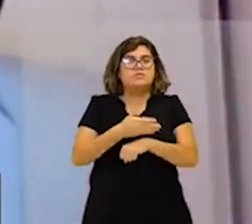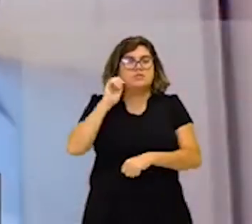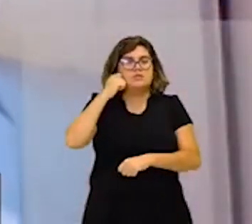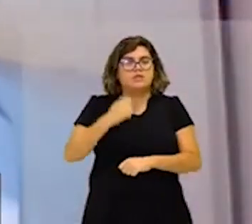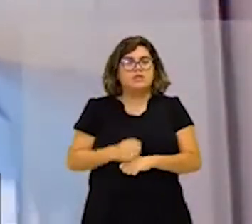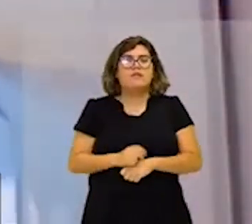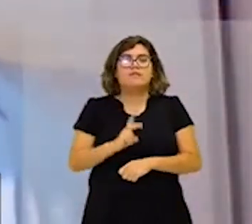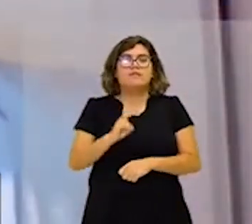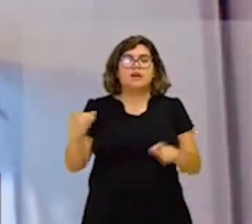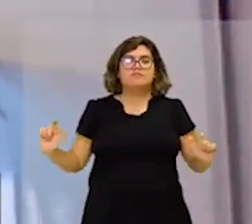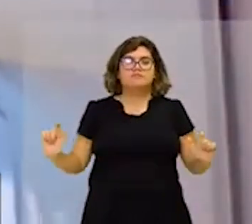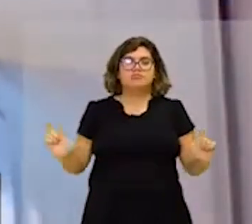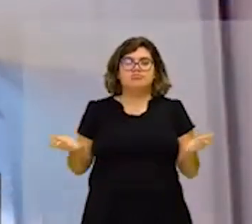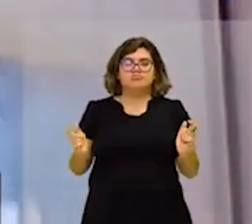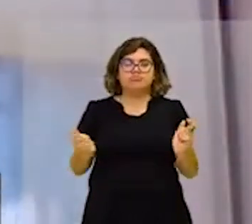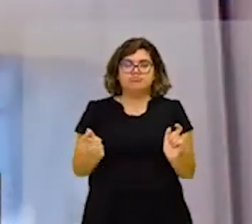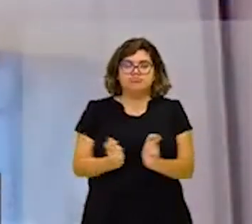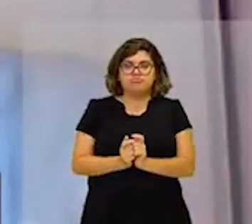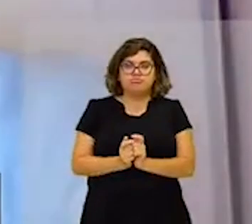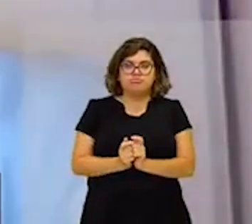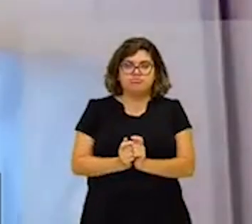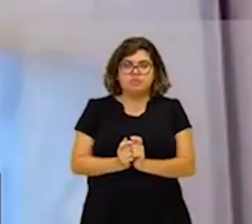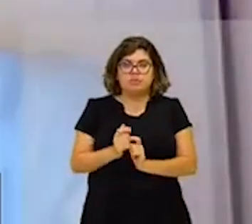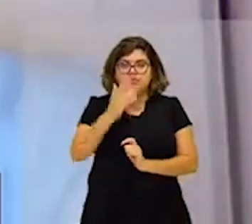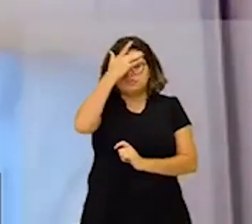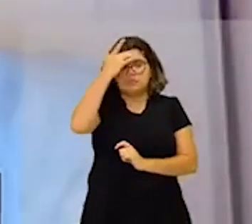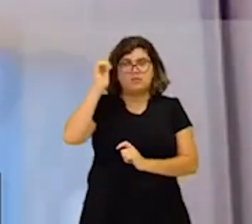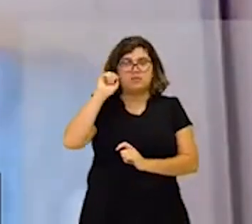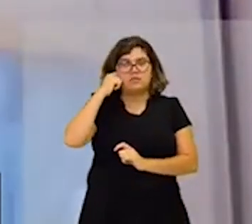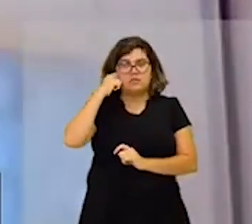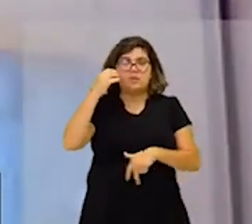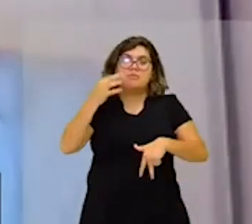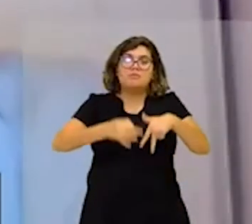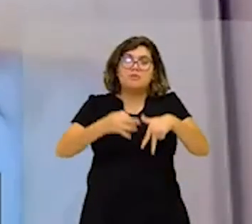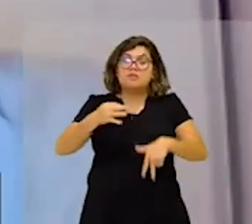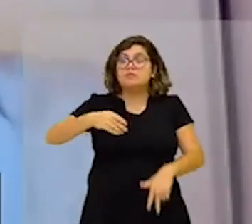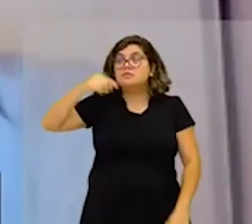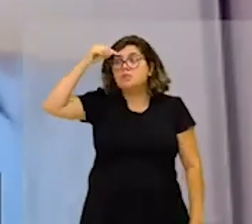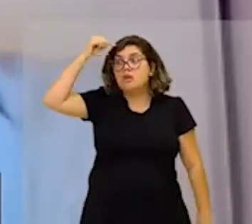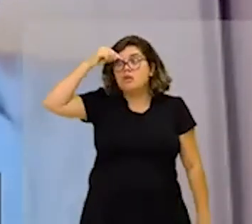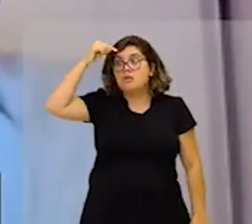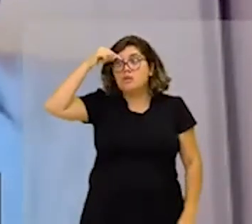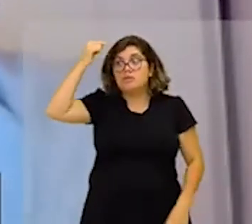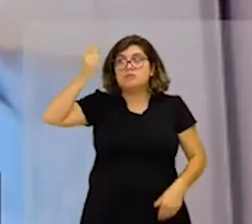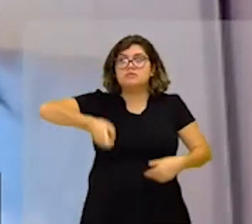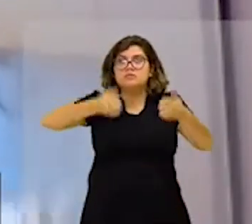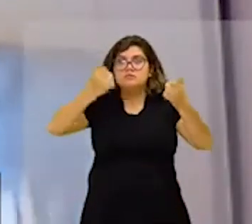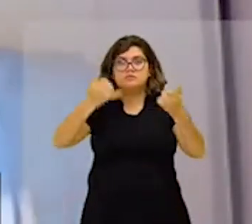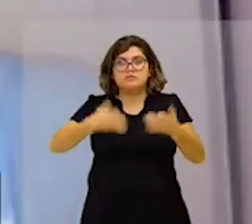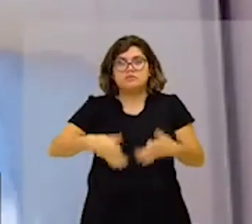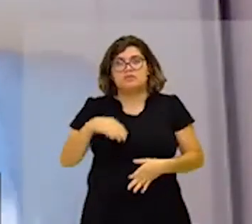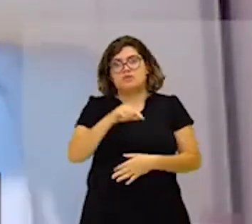da presença Negra o próprio Ministro é Barroso na sua decisão esse ona isso né que na verdade